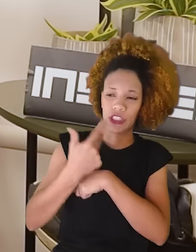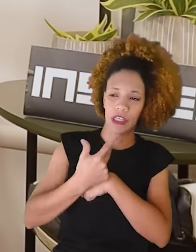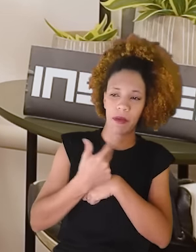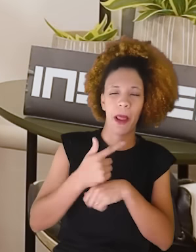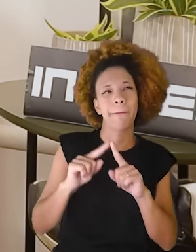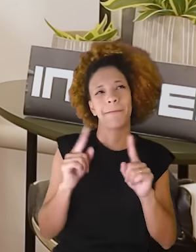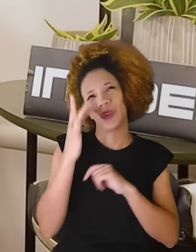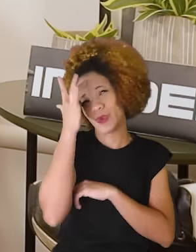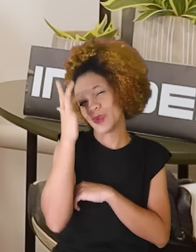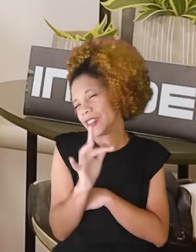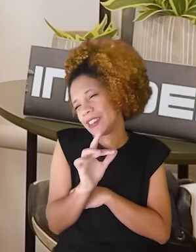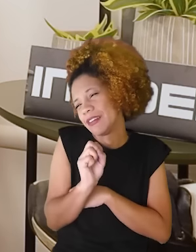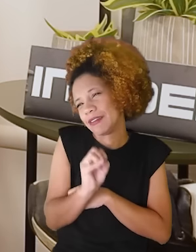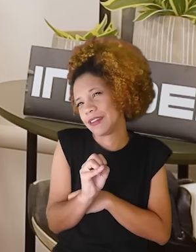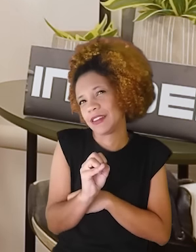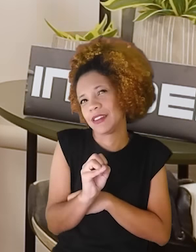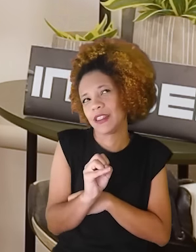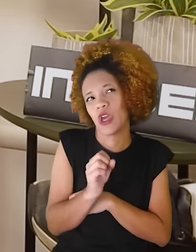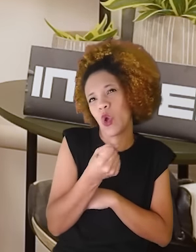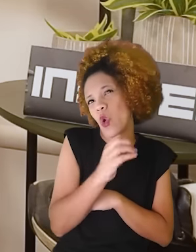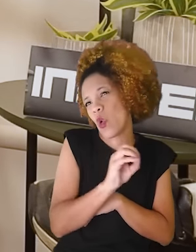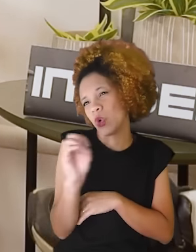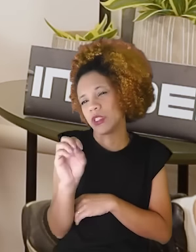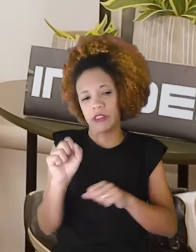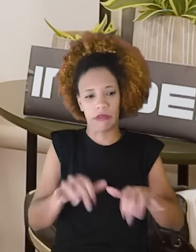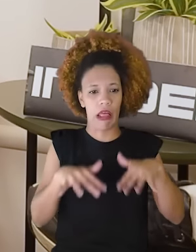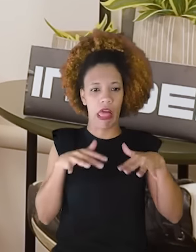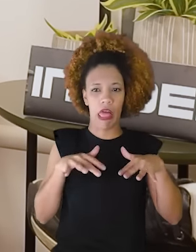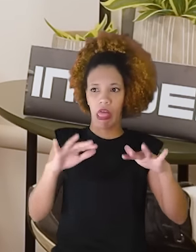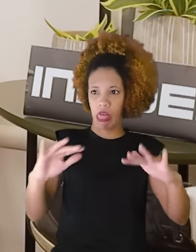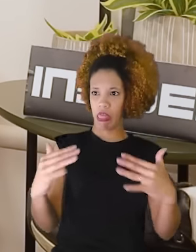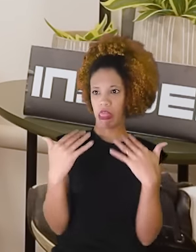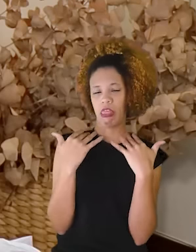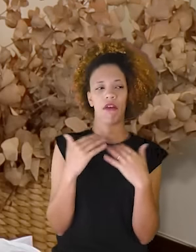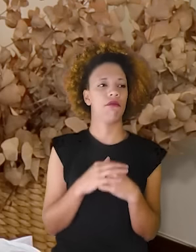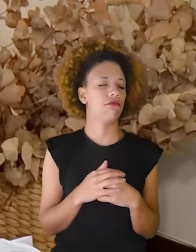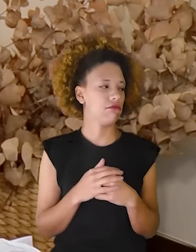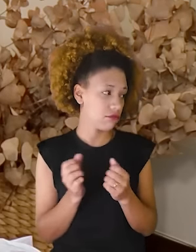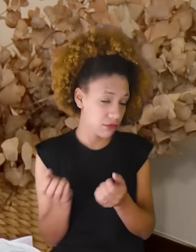mas eu não sei se eu daria bem com 800 pessoas no no teatro me vendo isso daqui te deixa mais